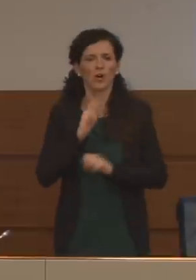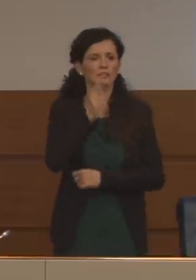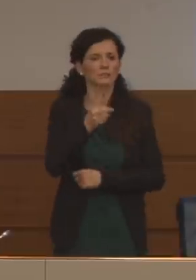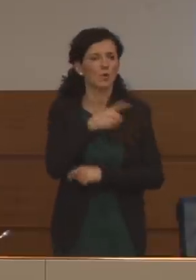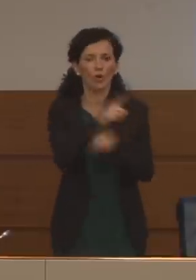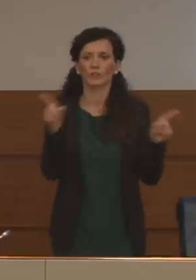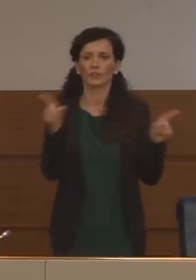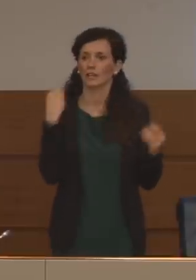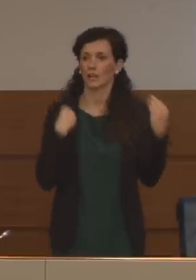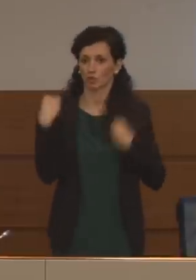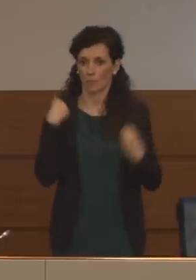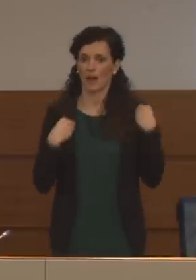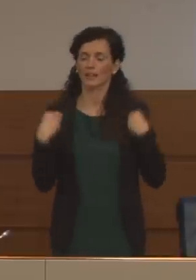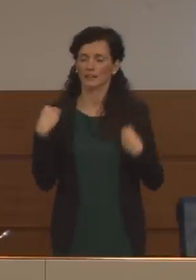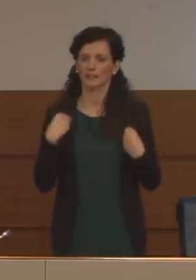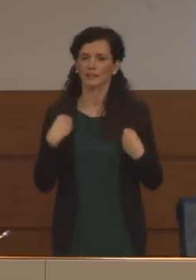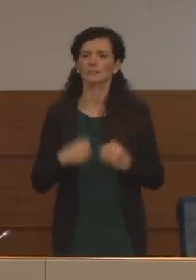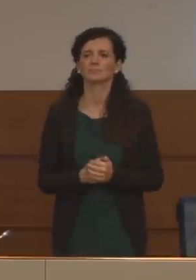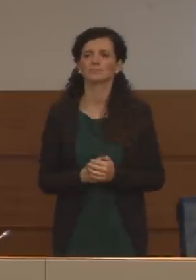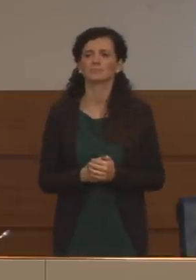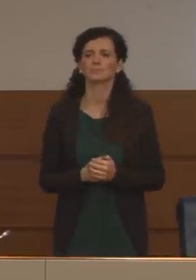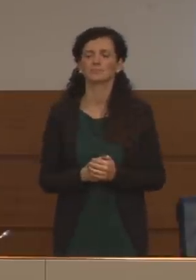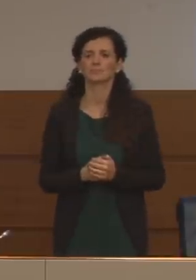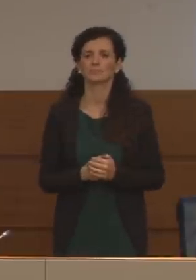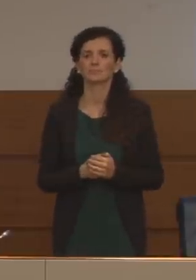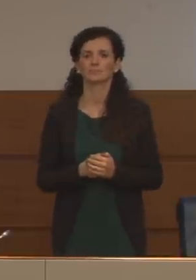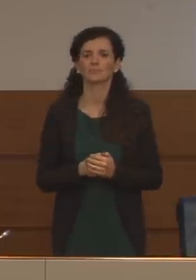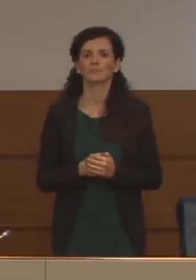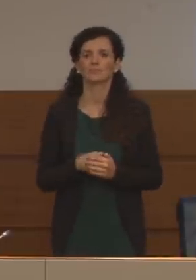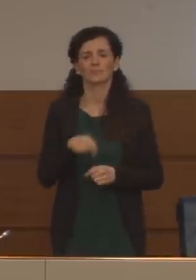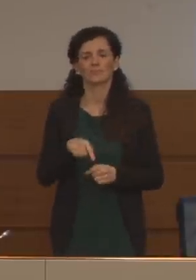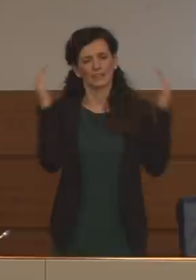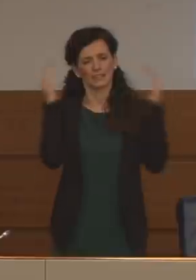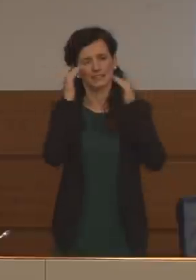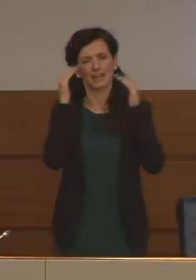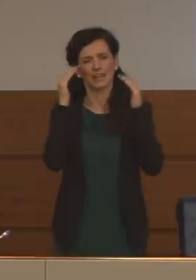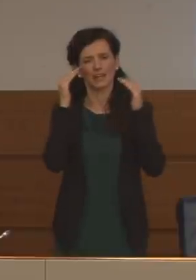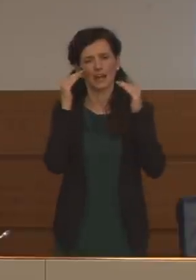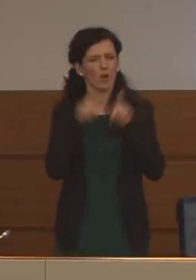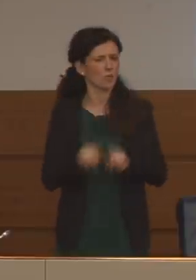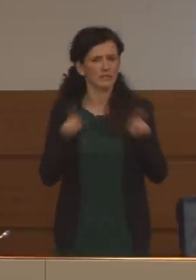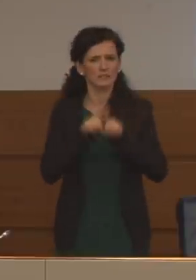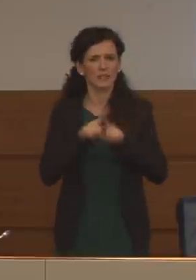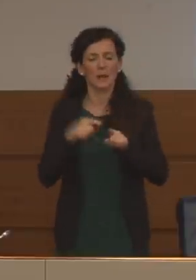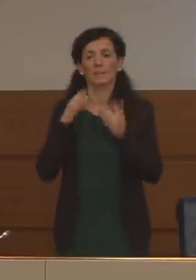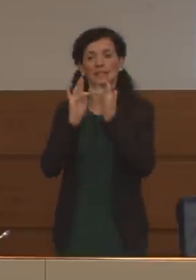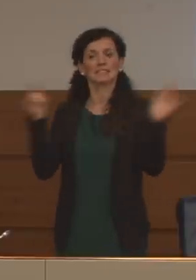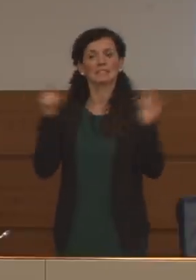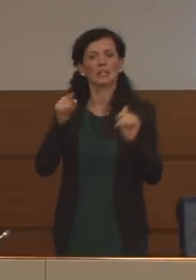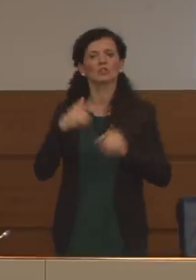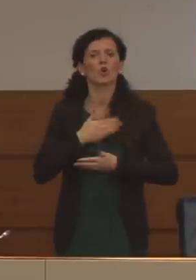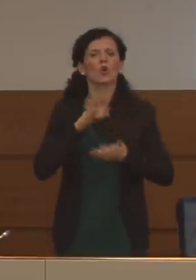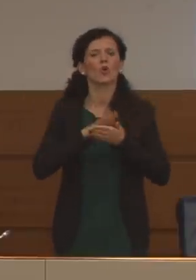vorrete porre, come sempre stasera abbiamo pubblicato sul nostro sito